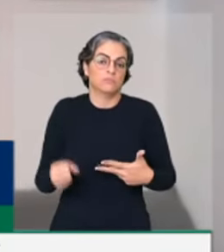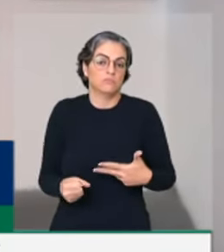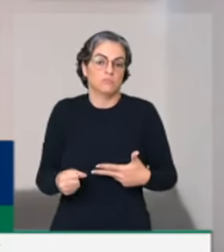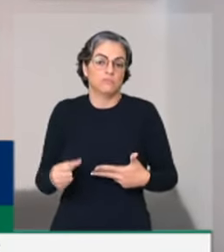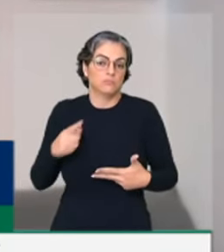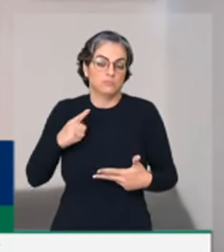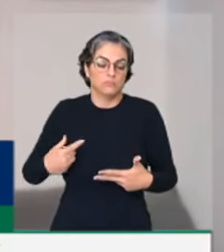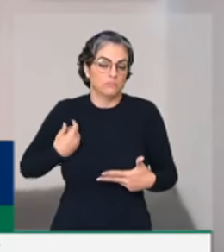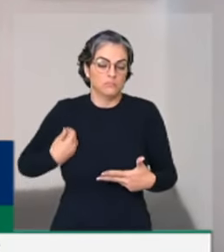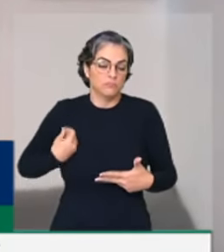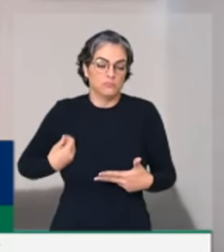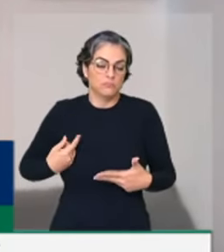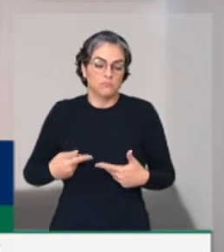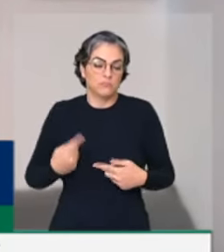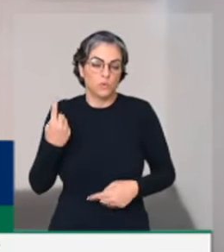SOCIEDADE BRASILEIRA... E PORTANTO... TEMOS AUTONOMIA E